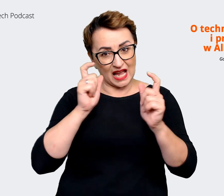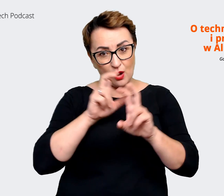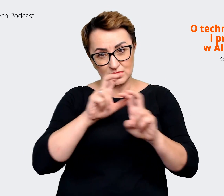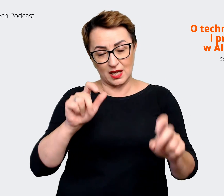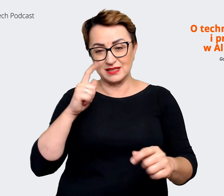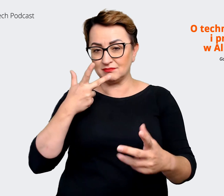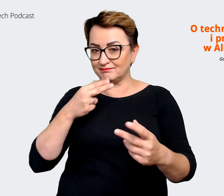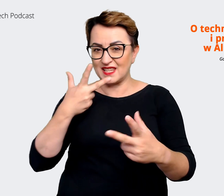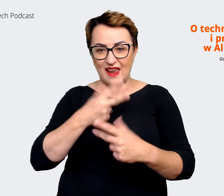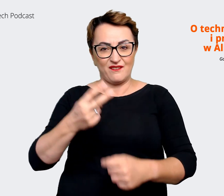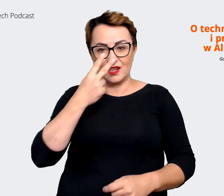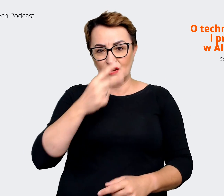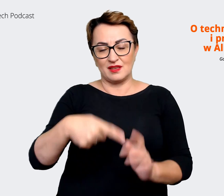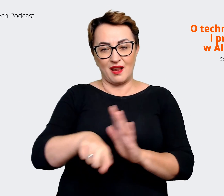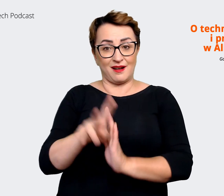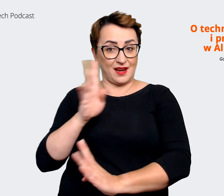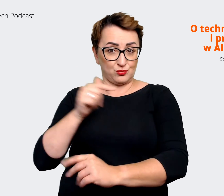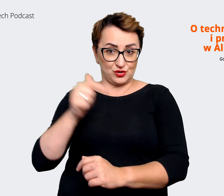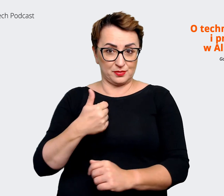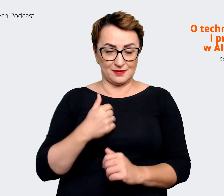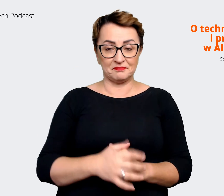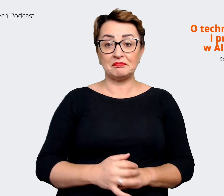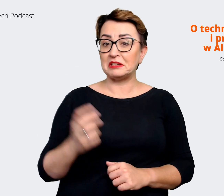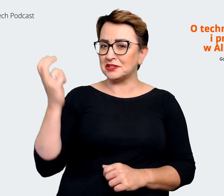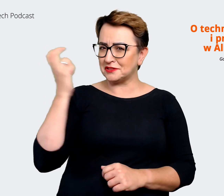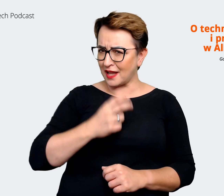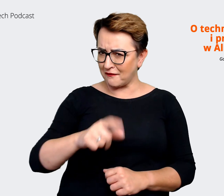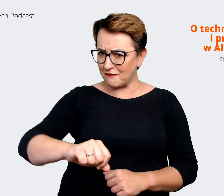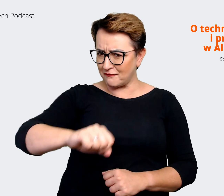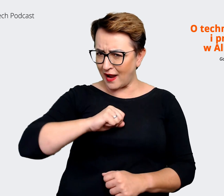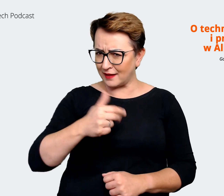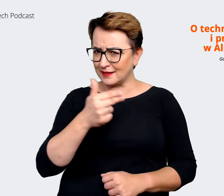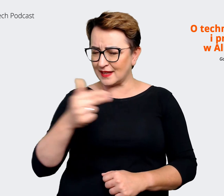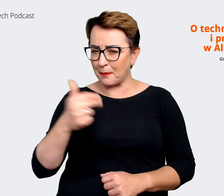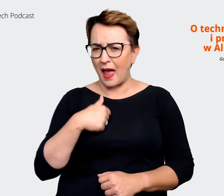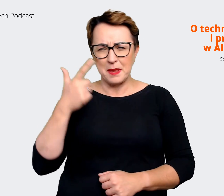Prowadzący: To jest fajny wątek, bo nie pamiętam w tej chwili kto, ale jeden z gości w poprzednim